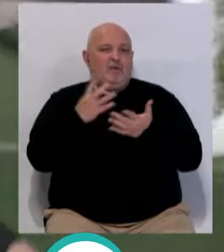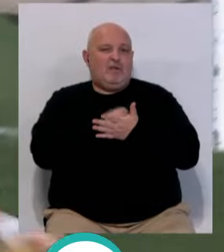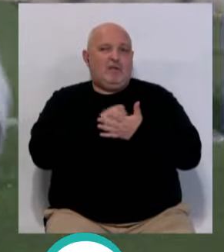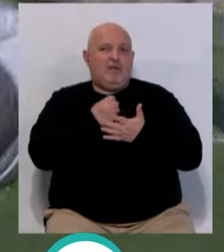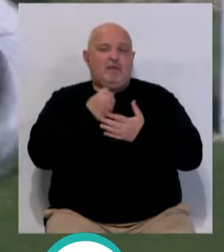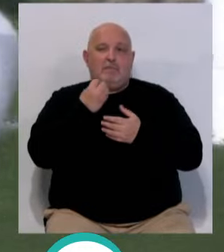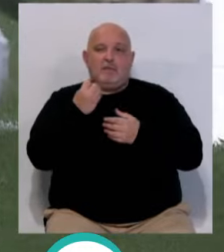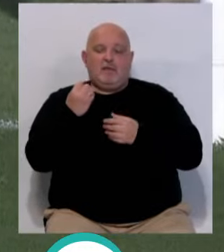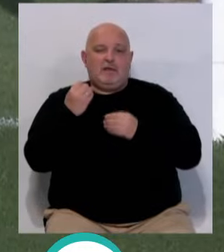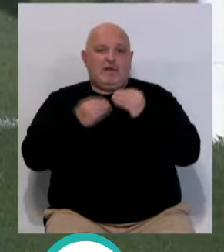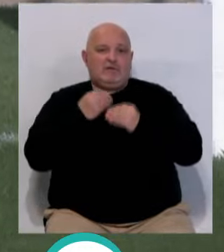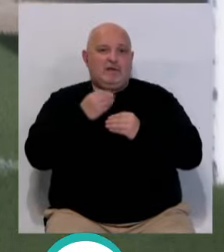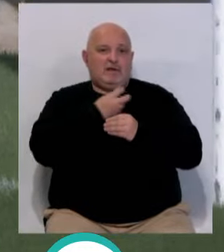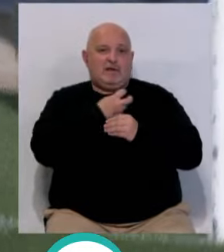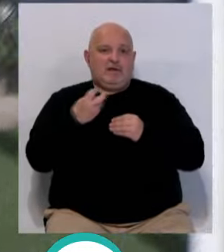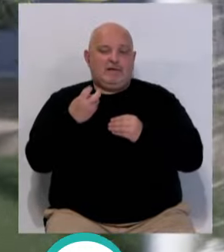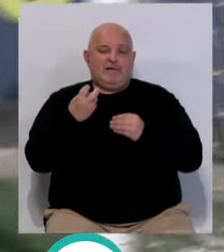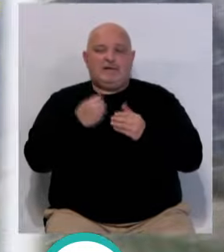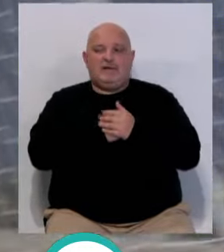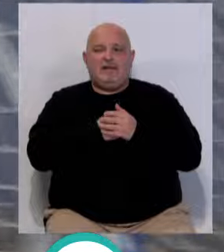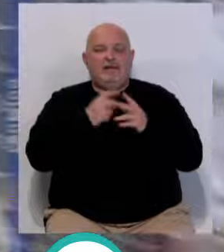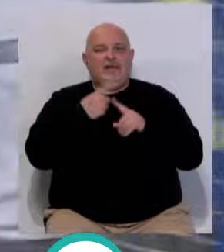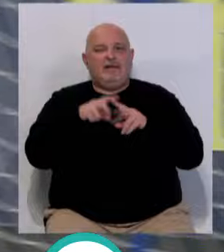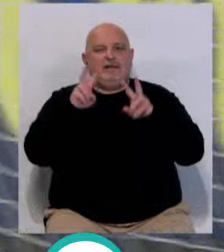bien muy bien pues no estaría aquí con nosotros Claro también es una cuestión de estadística No